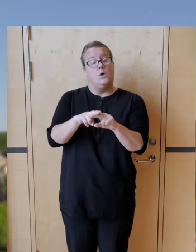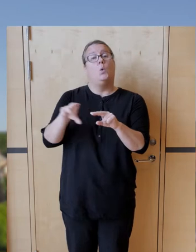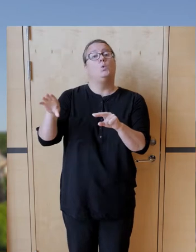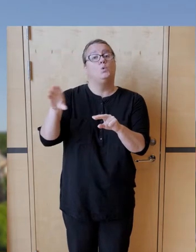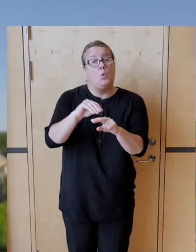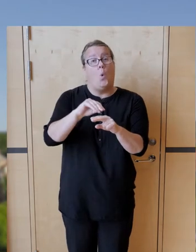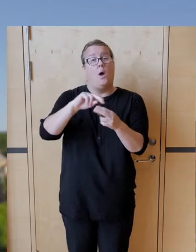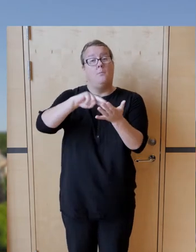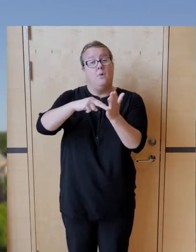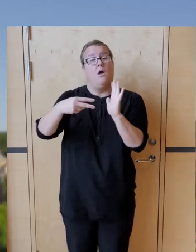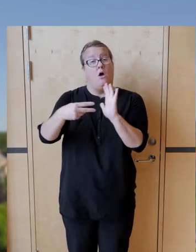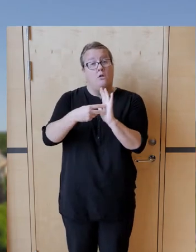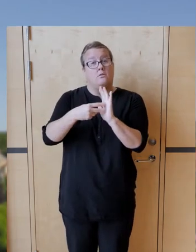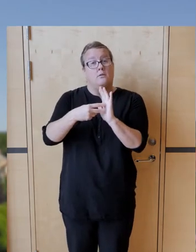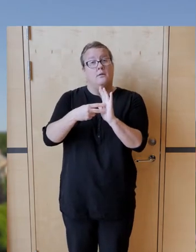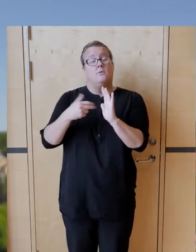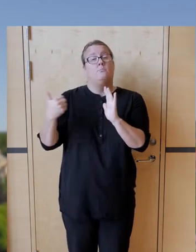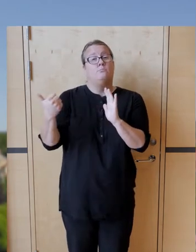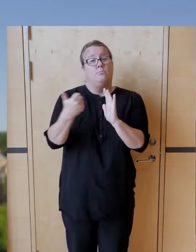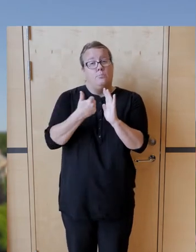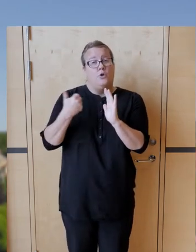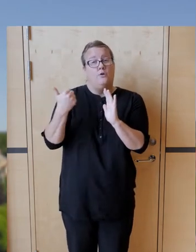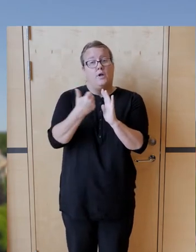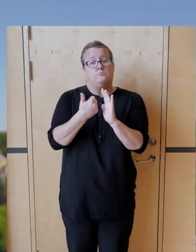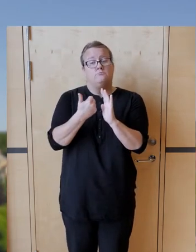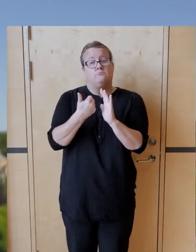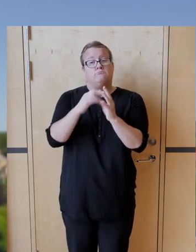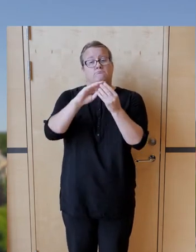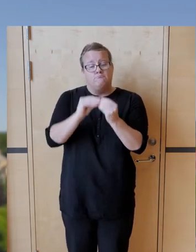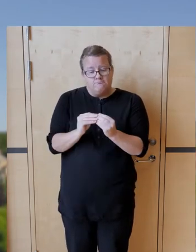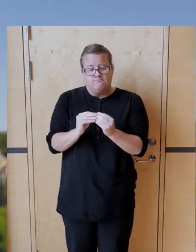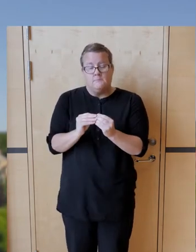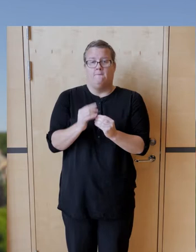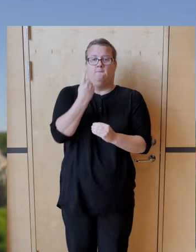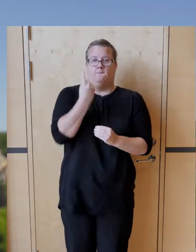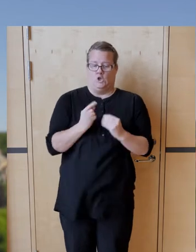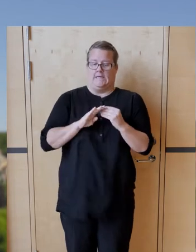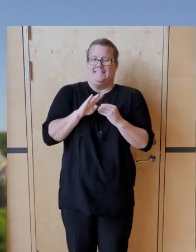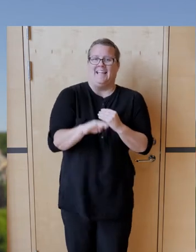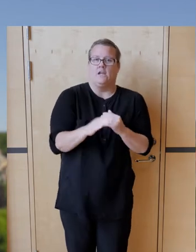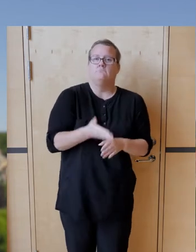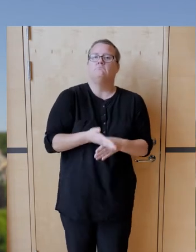Planera för att man kan Ett första skede Bygg Plats Katt